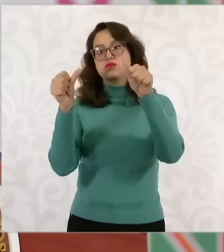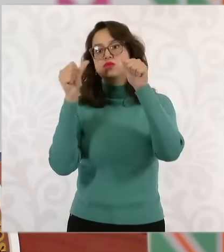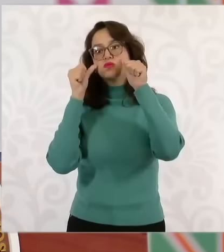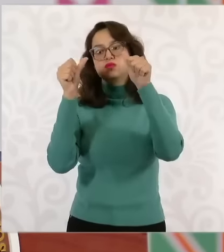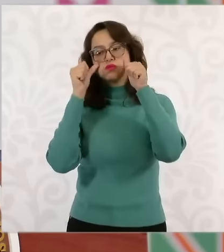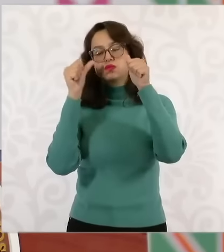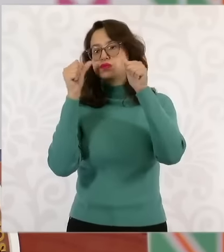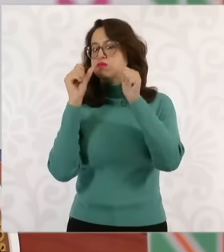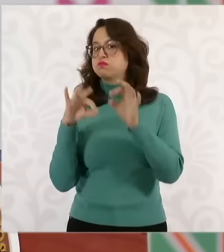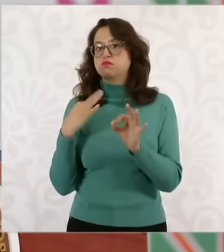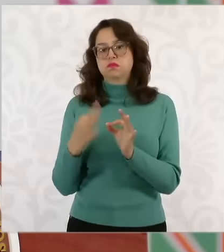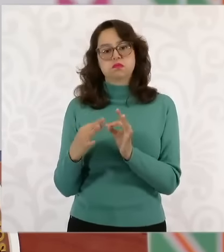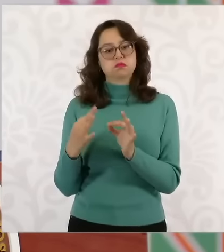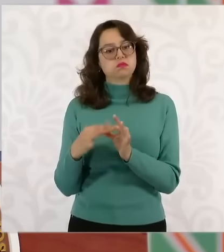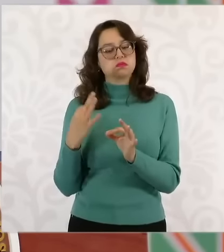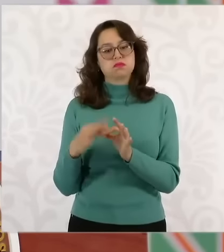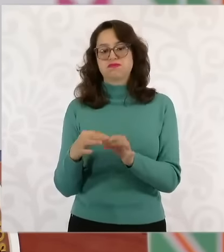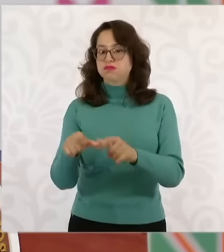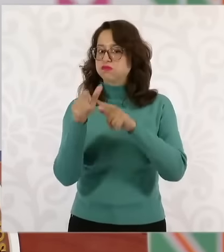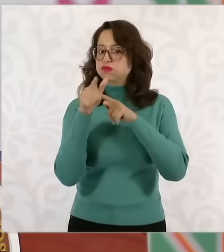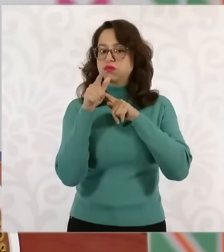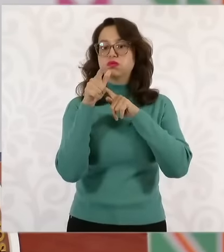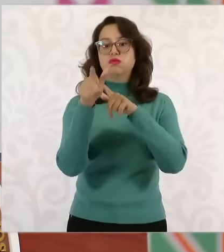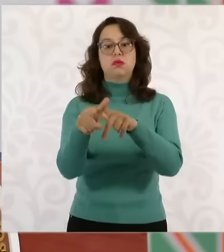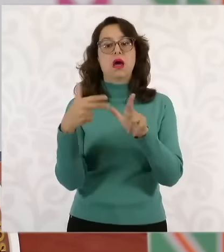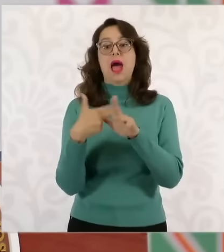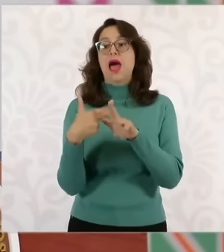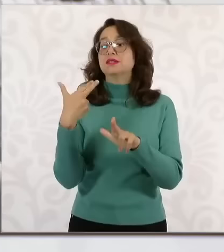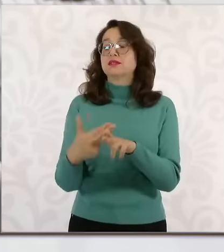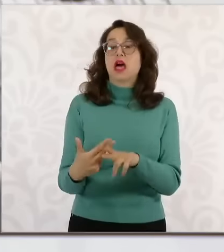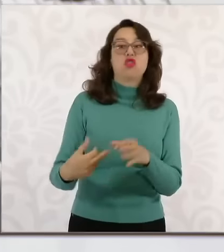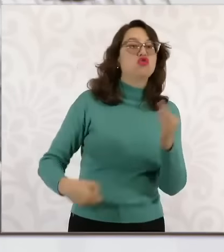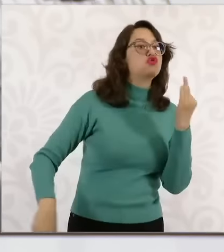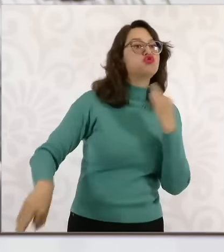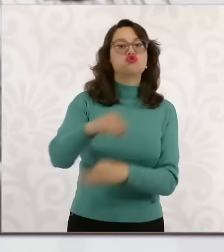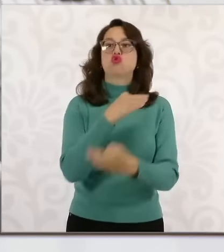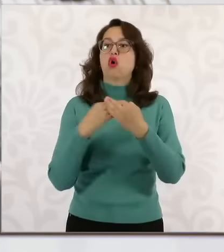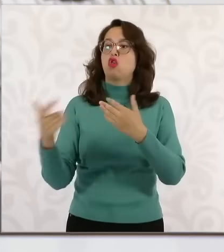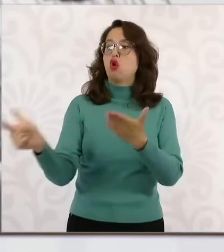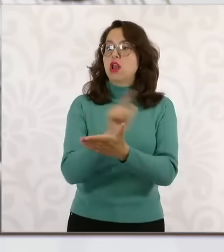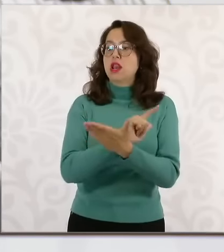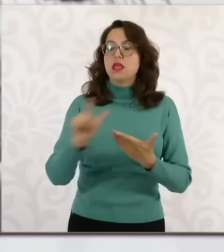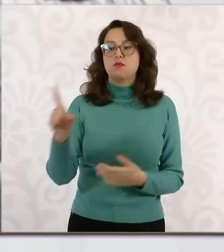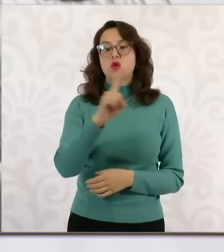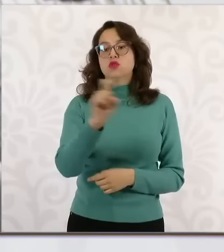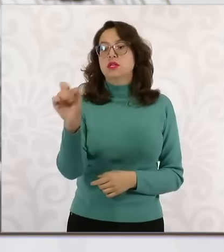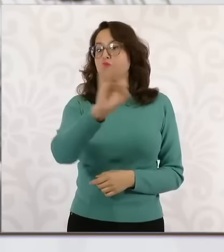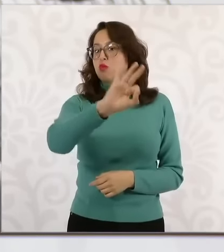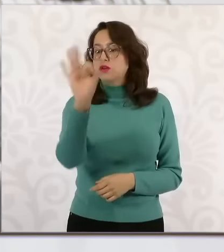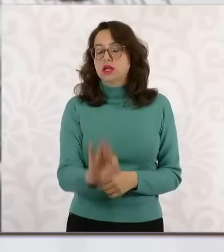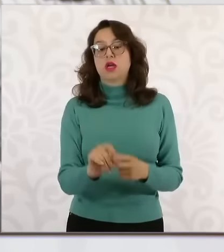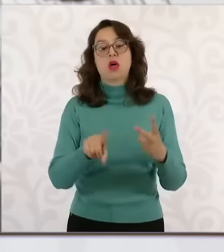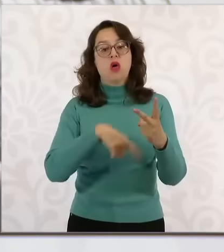limpien todos los poblados, todas las localidades. Segundo, el apoyo a las familias. Tercero, como lo